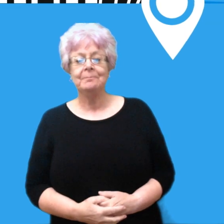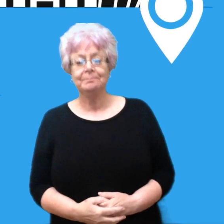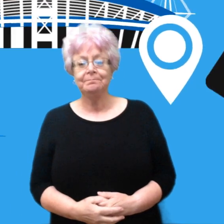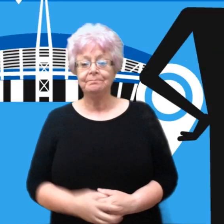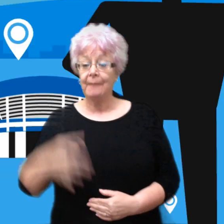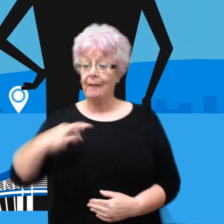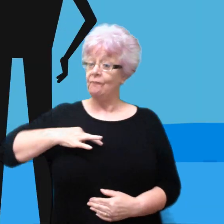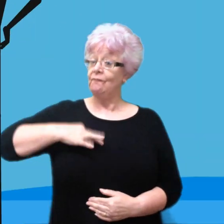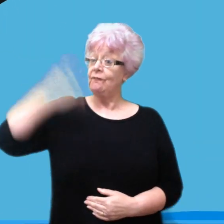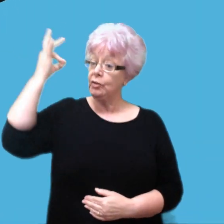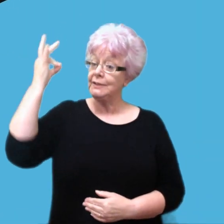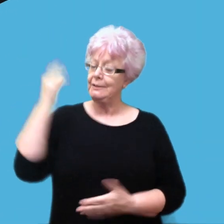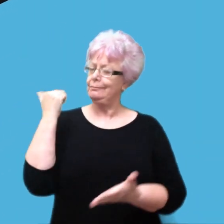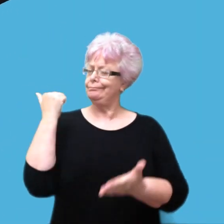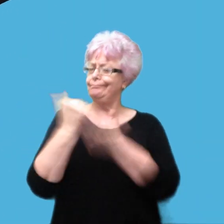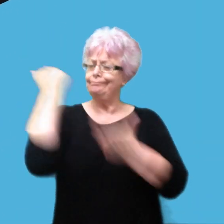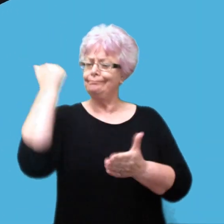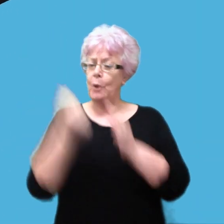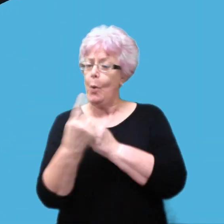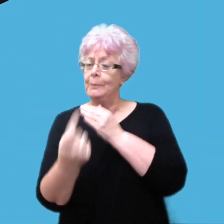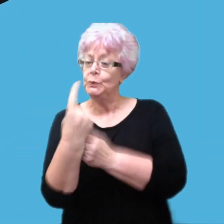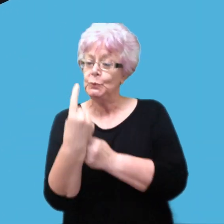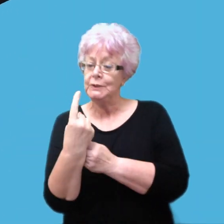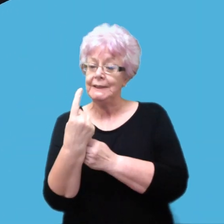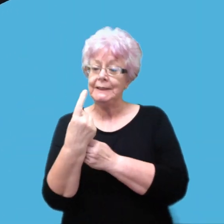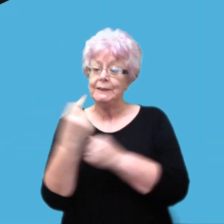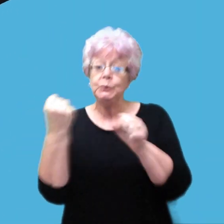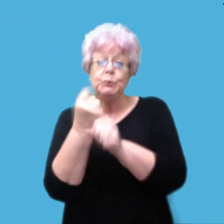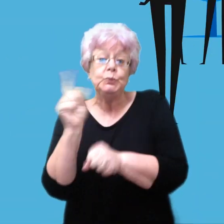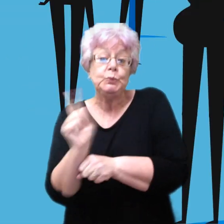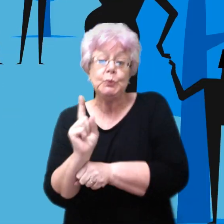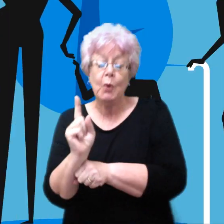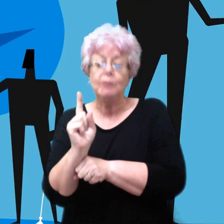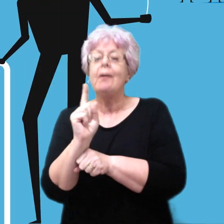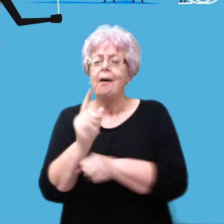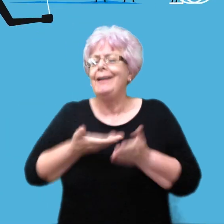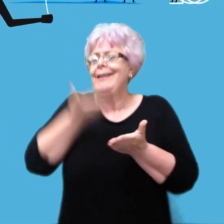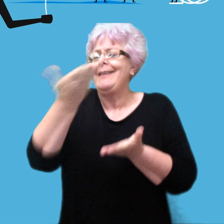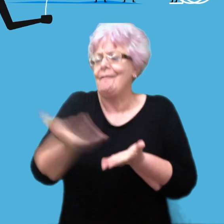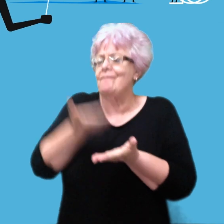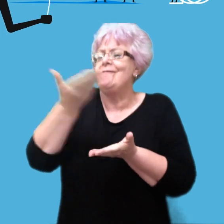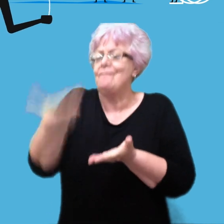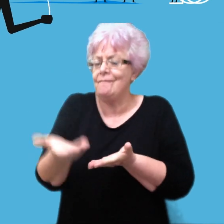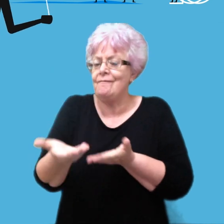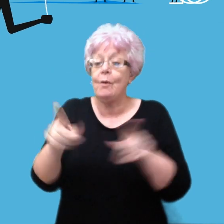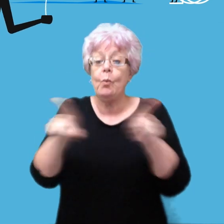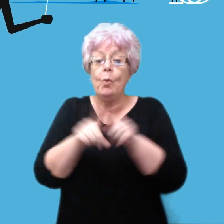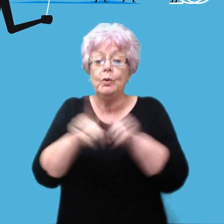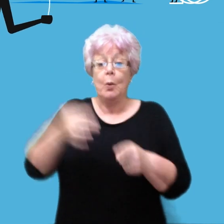Mae gwirfoddoli yn gyfle gwych i roi rhywbeth yn ôl, ac mae llawer o fanteision i chi hefyd.